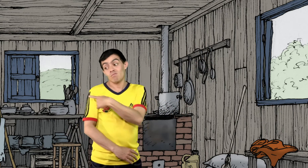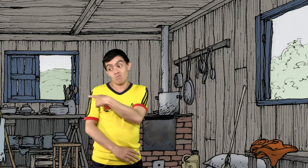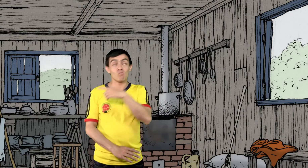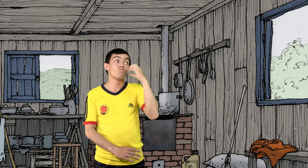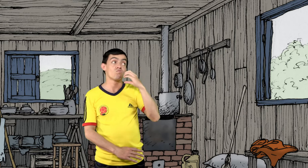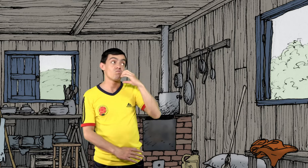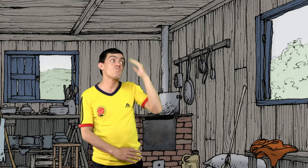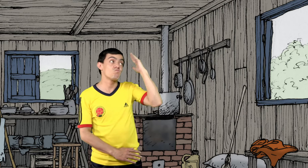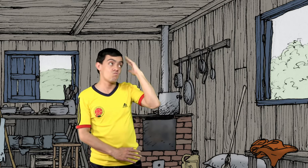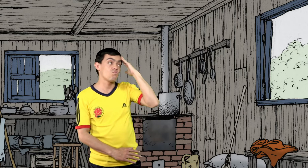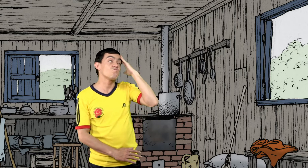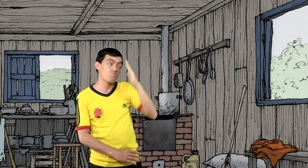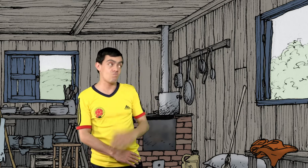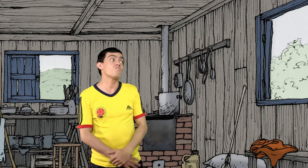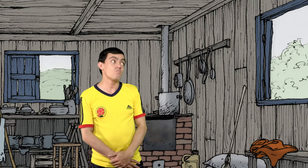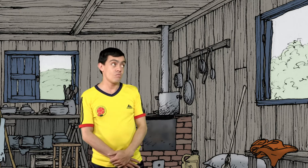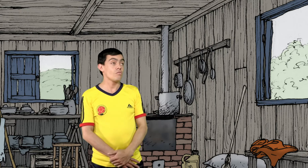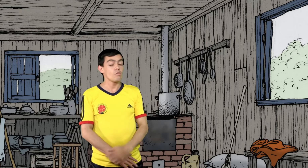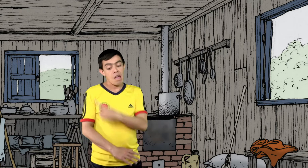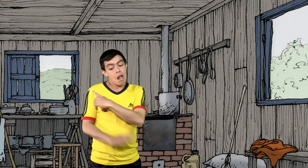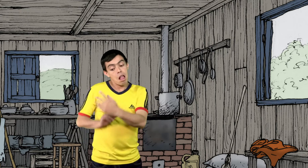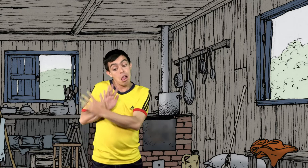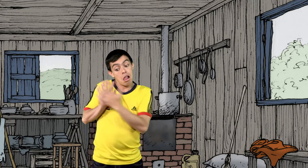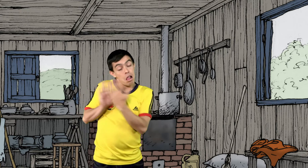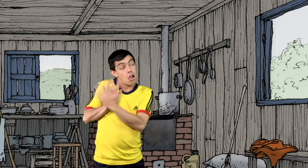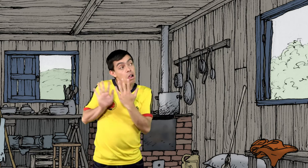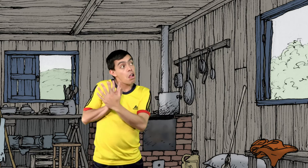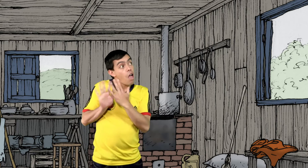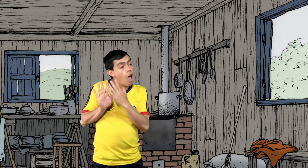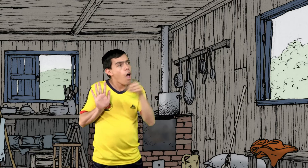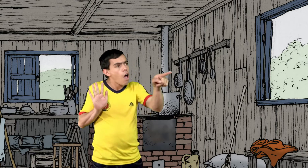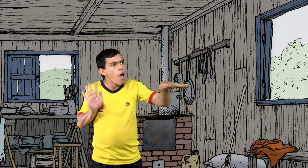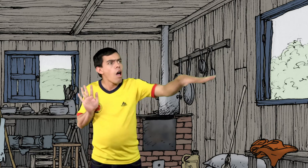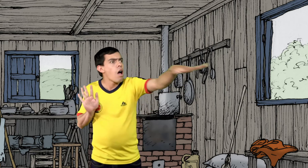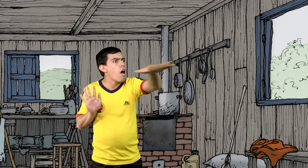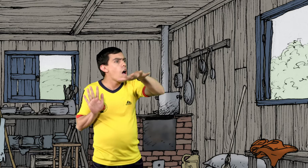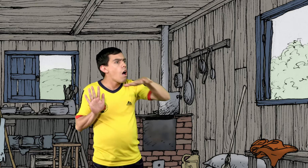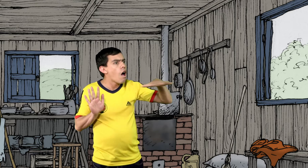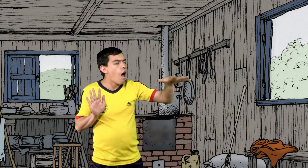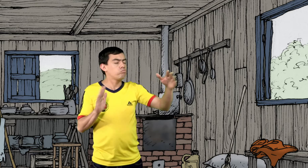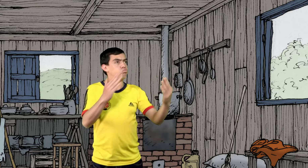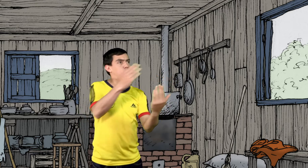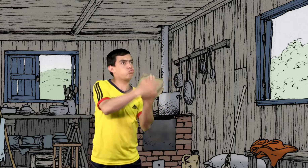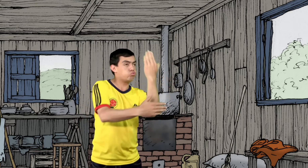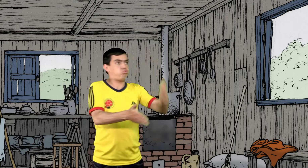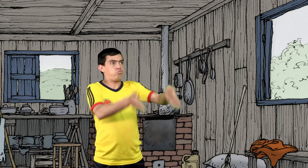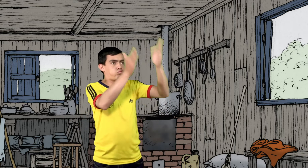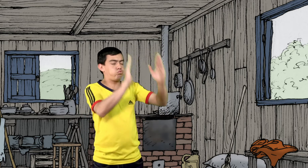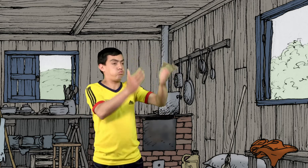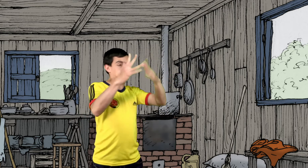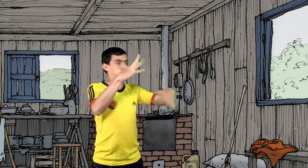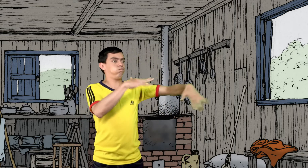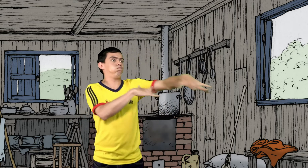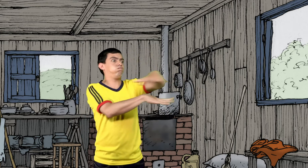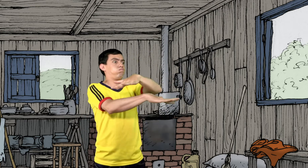Él sí sabe. Nos contó que hay muchas construcciones nuevas.